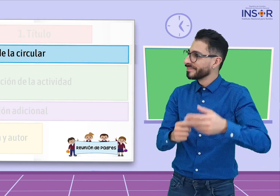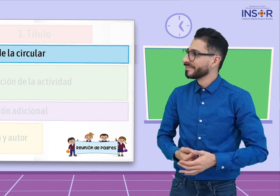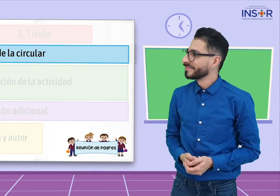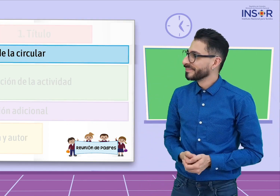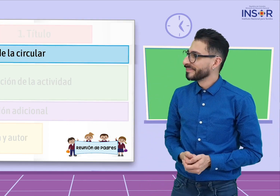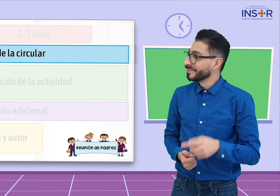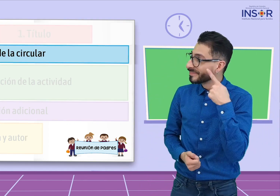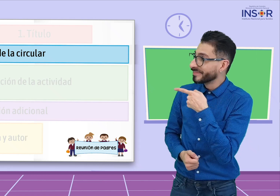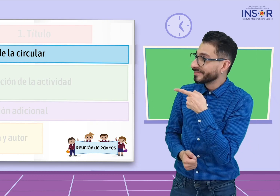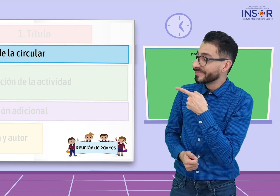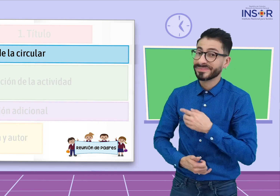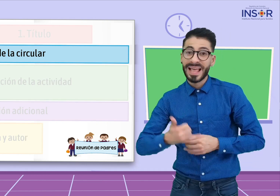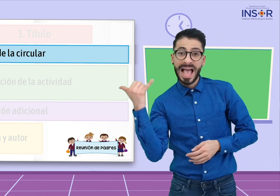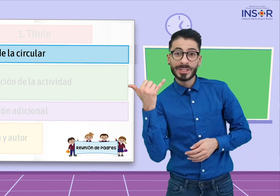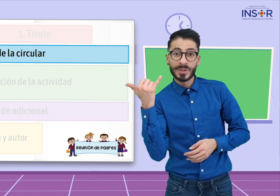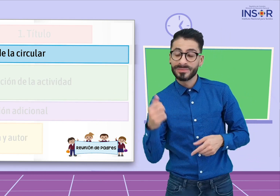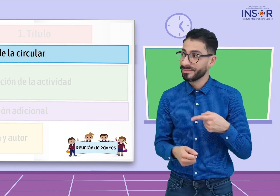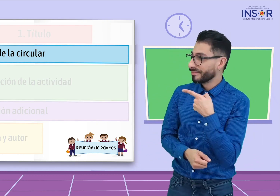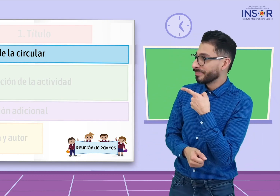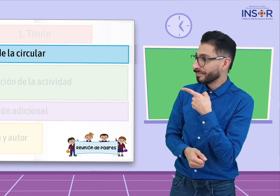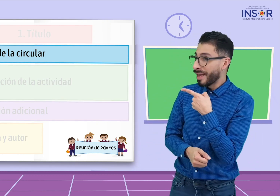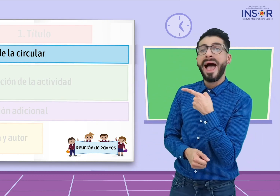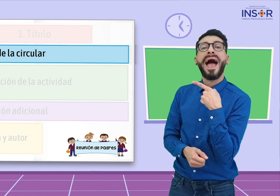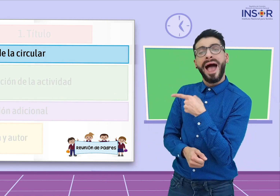La segunda parte de color azul.